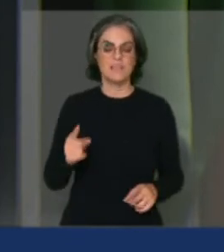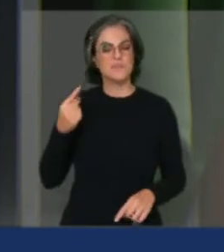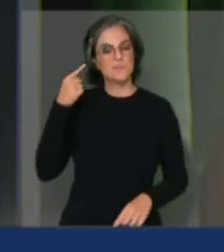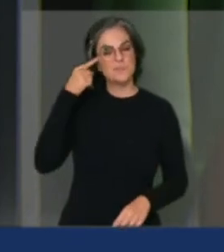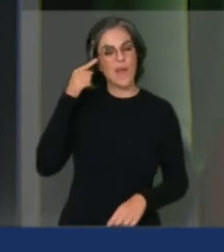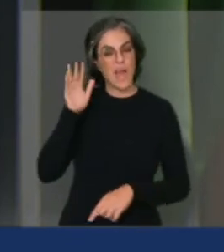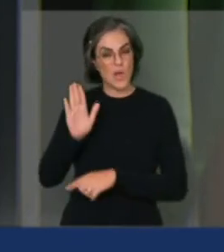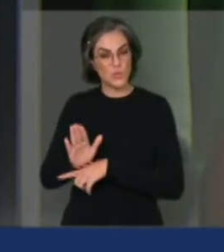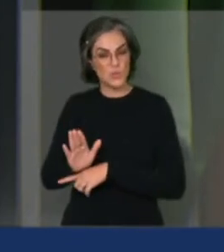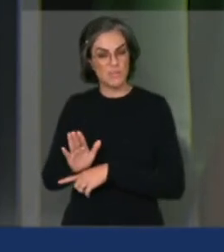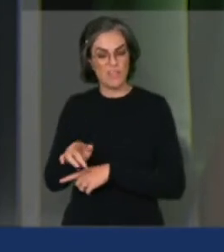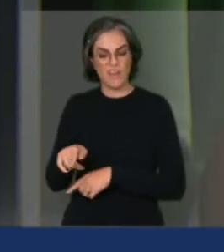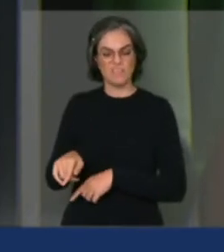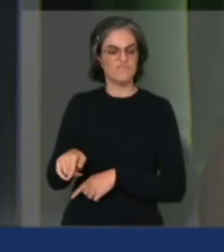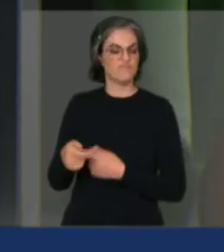GOVERNO VIRA AS COSTAS. E O MEU PROJETO, QUE NÓS